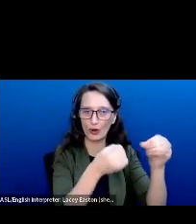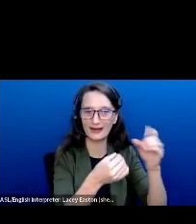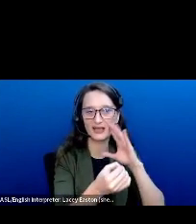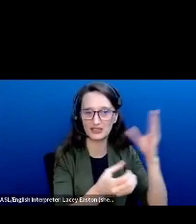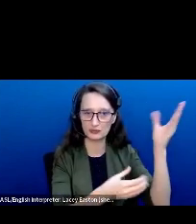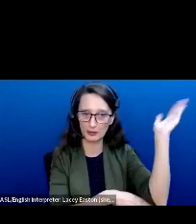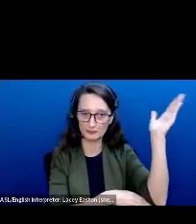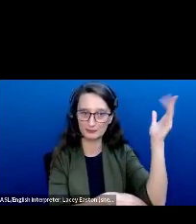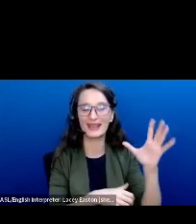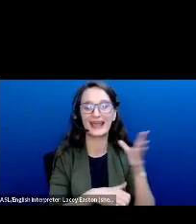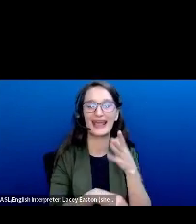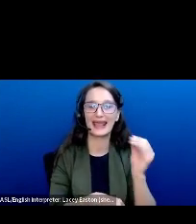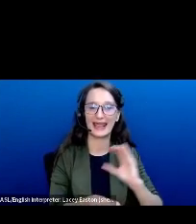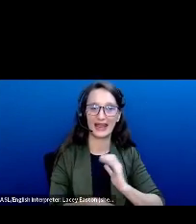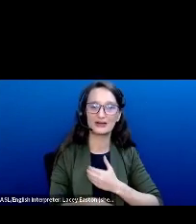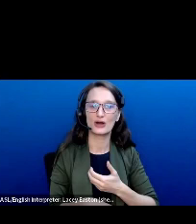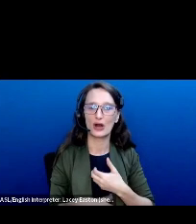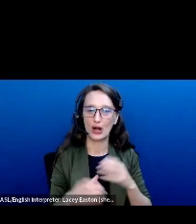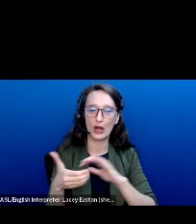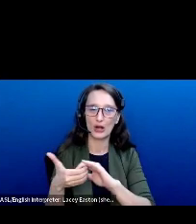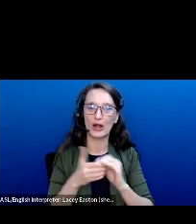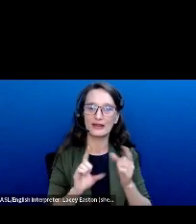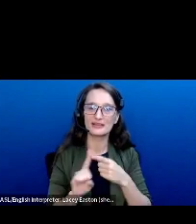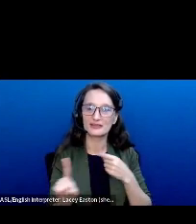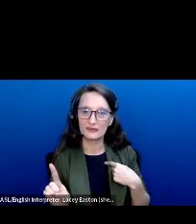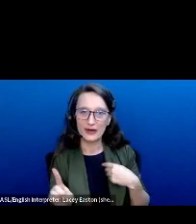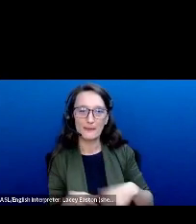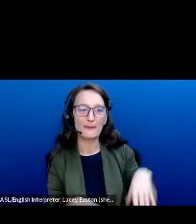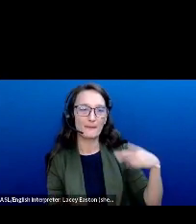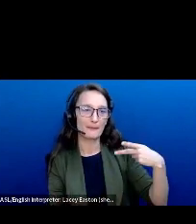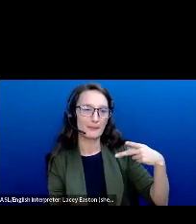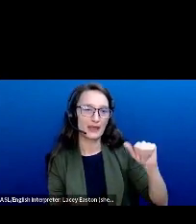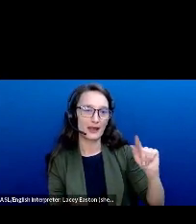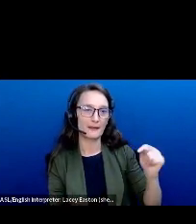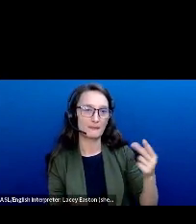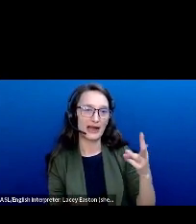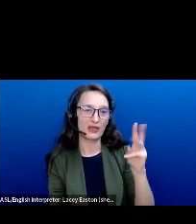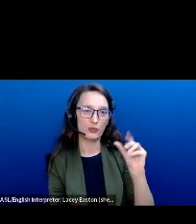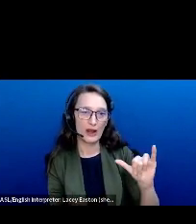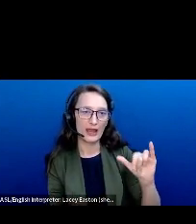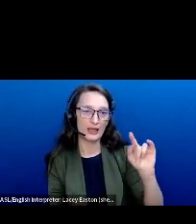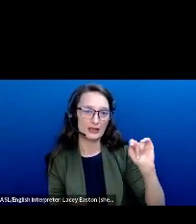proyecto estatal de asistencia técnica, Pathway to Partnerships, describirán cómo apoyan